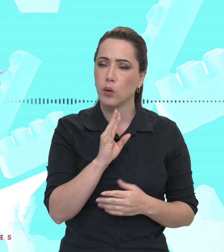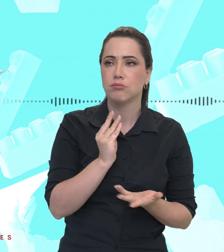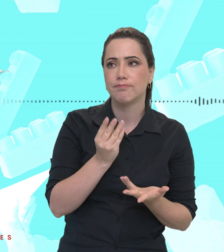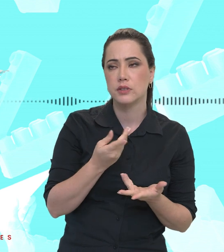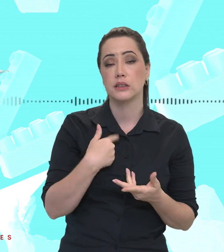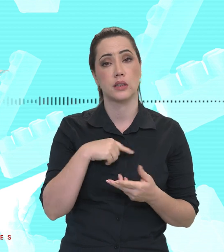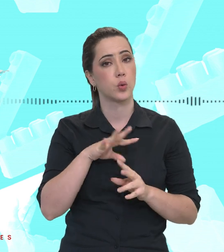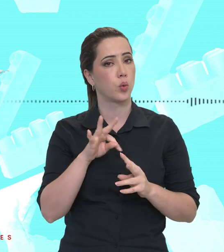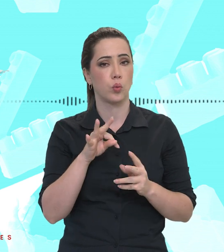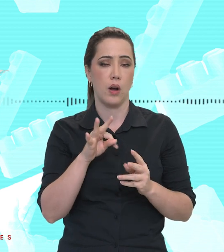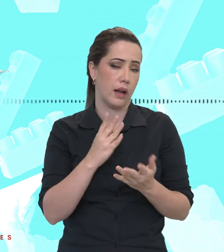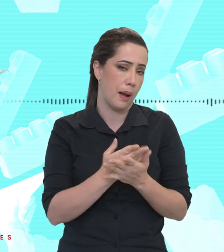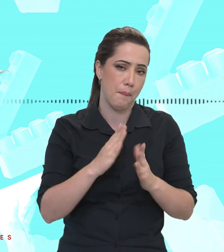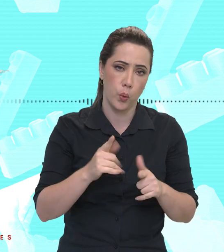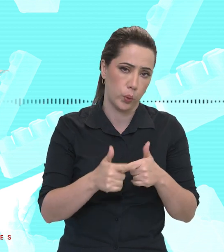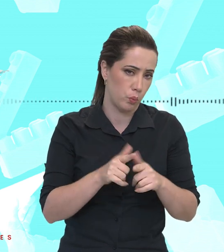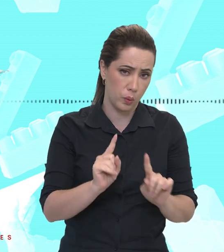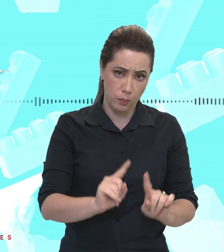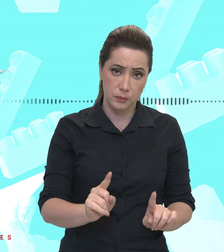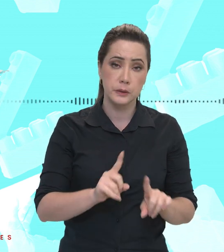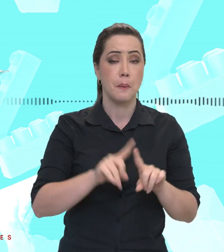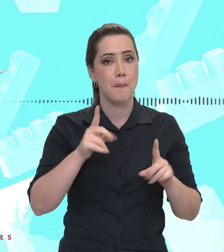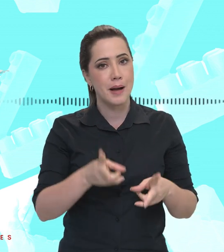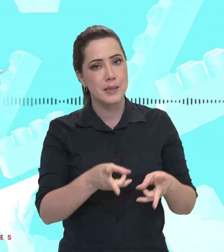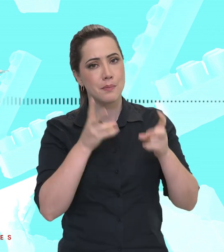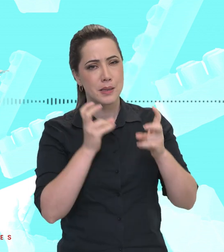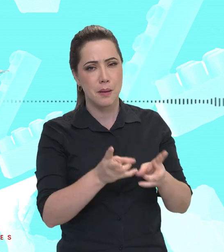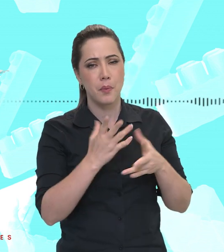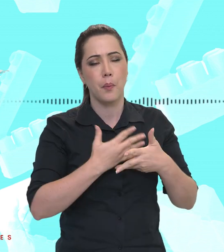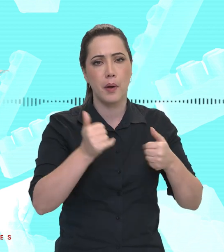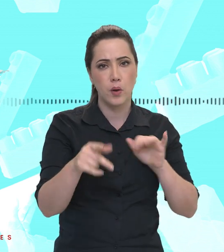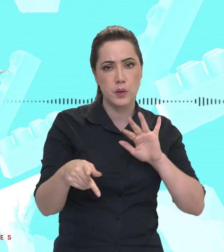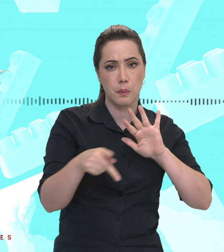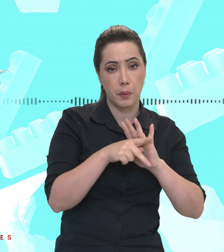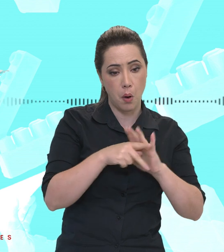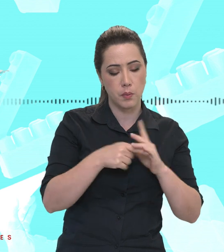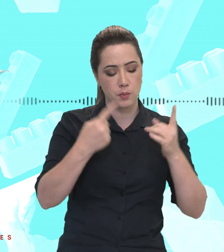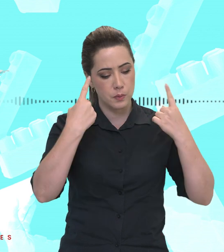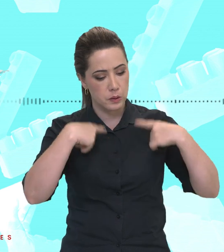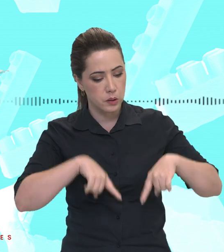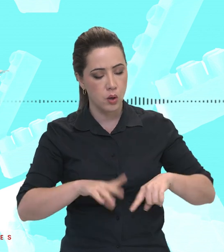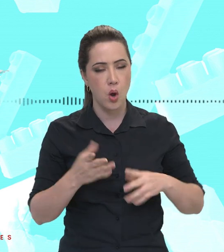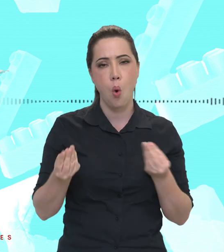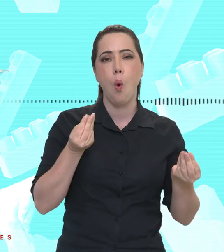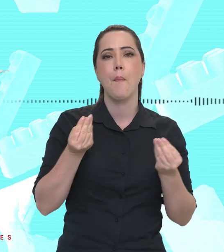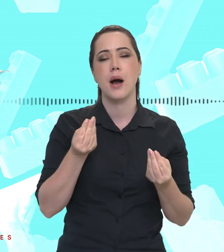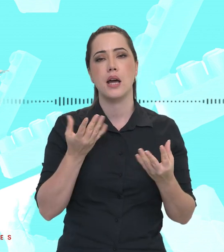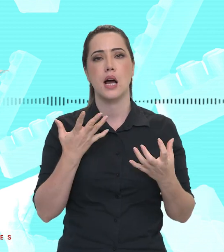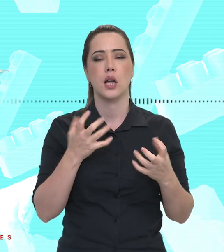Mas por se tratar de uma doença, fez com que Alana começasse a enfrentar melhor as características do TDAH como se fossem feras arredias: